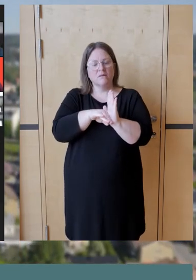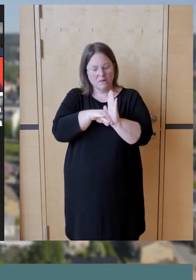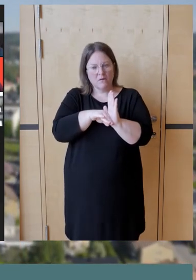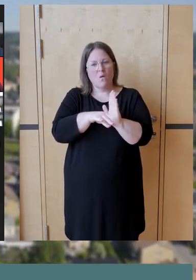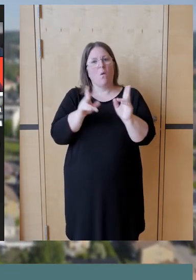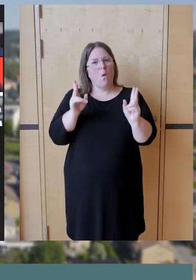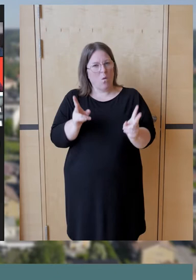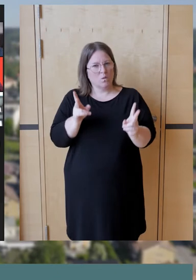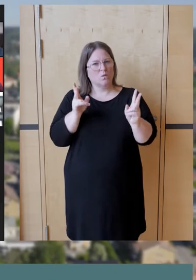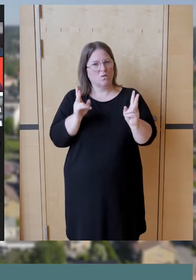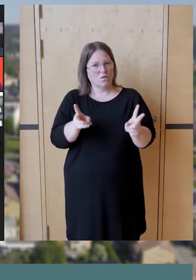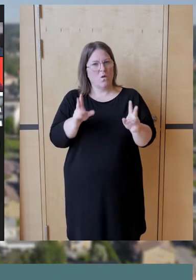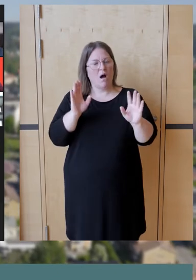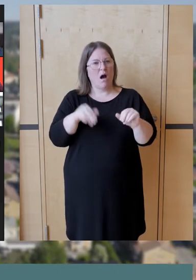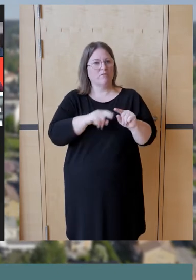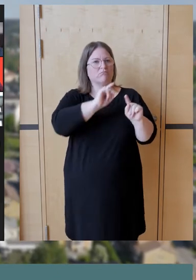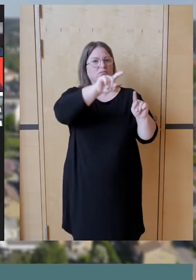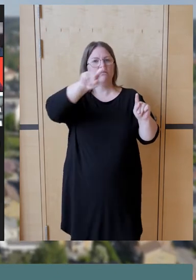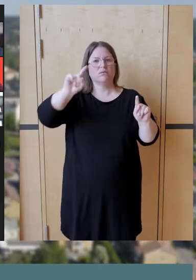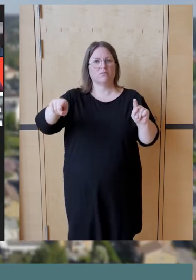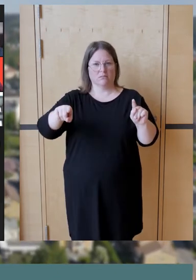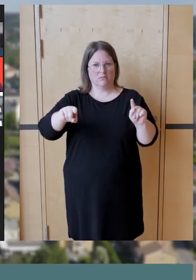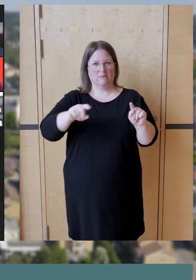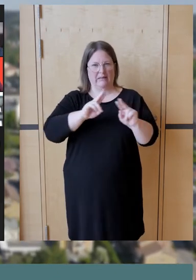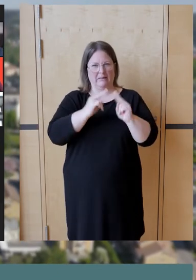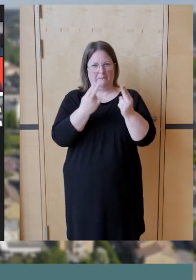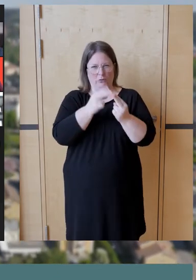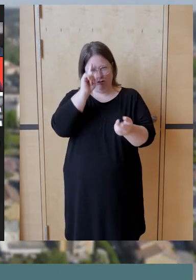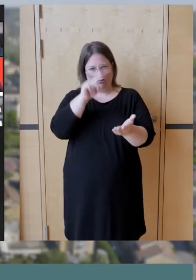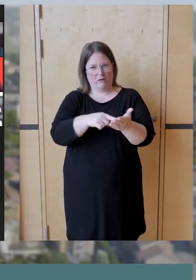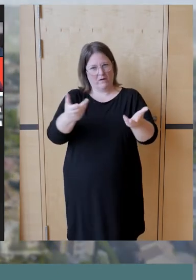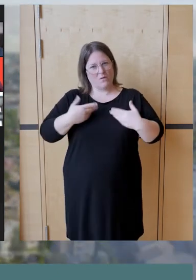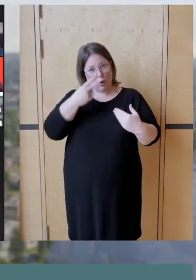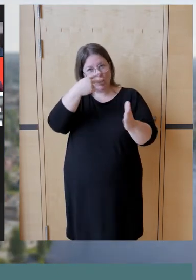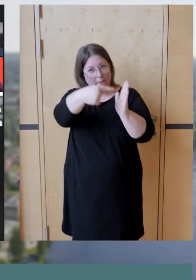Aktuella nämnder för att inhämta synpunkter så att det blir bra uppföljningar som är